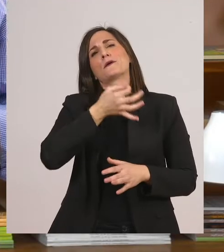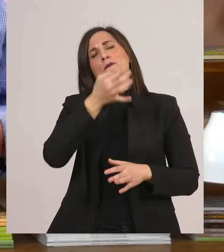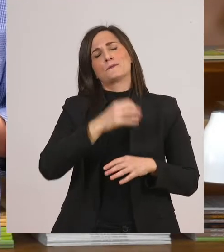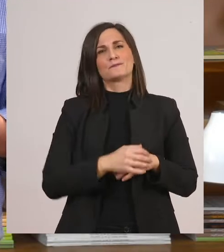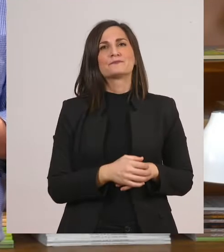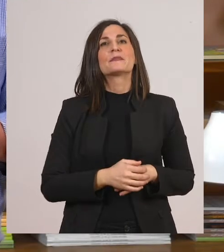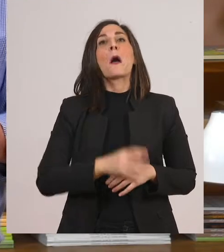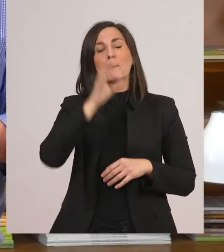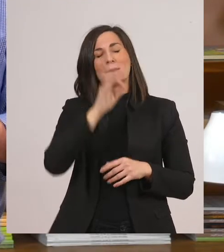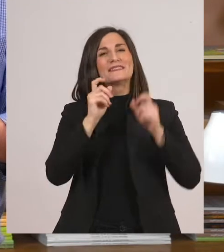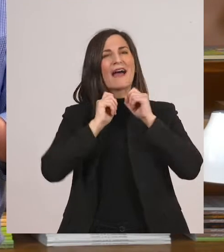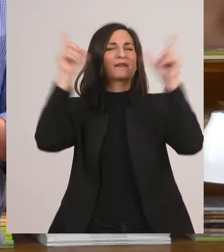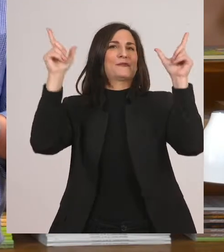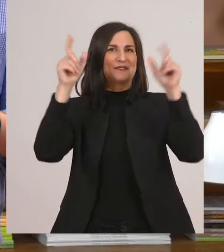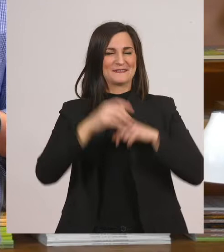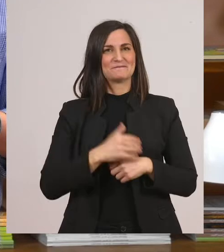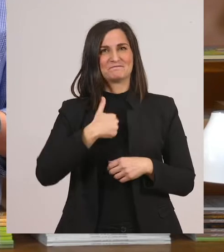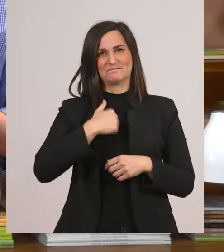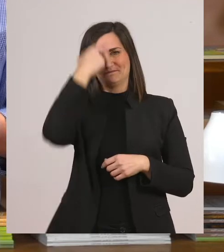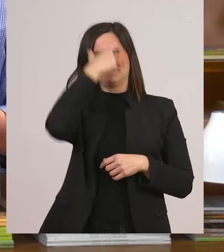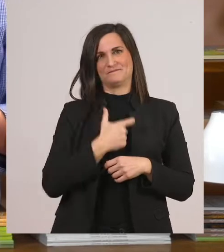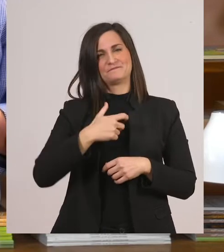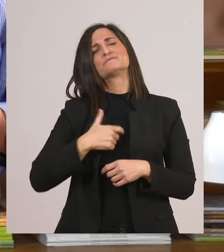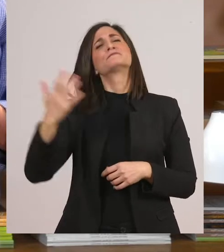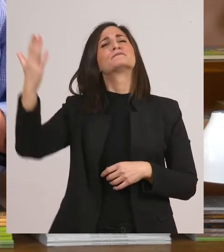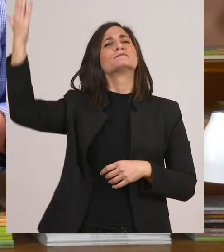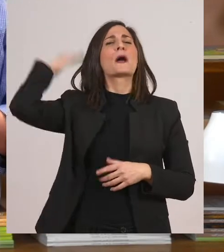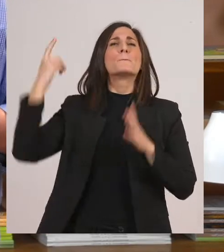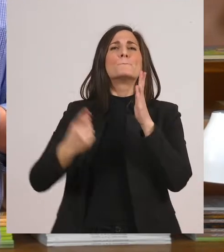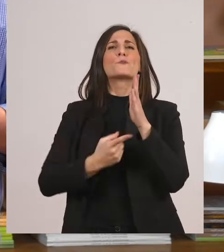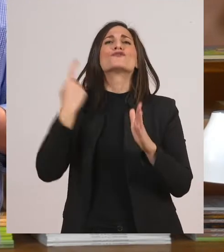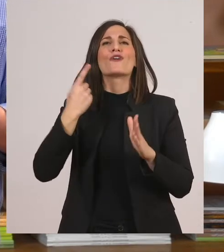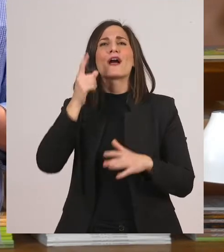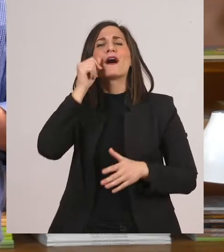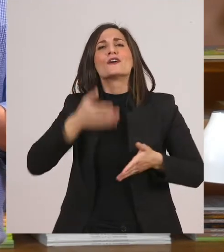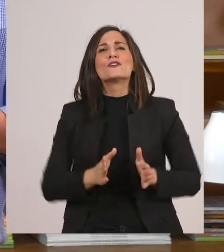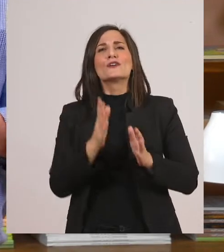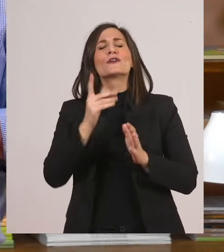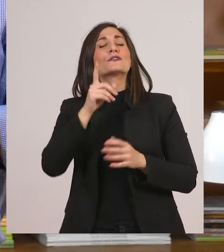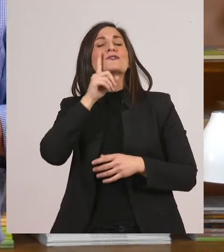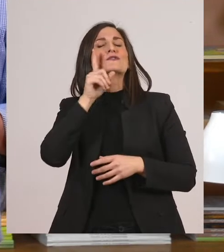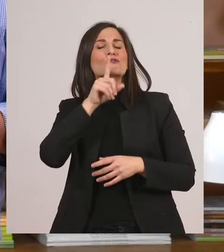Το οποίο μου είχε κάνει κι εμένα εντύπωση. Όταν είχα πάει πρώτη φορά στο μετρό τη μικρή μου κόρη,